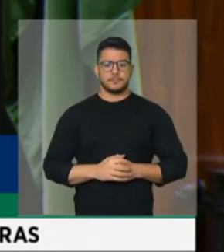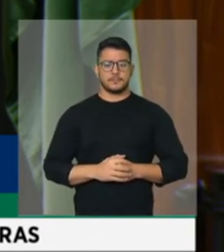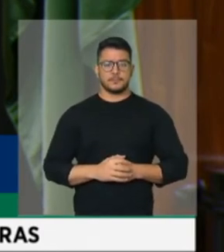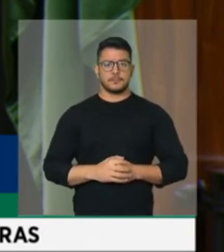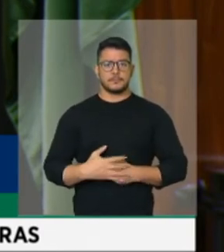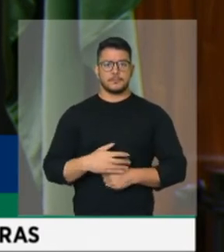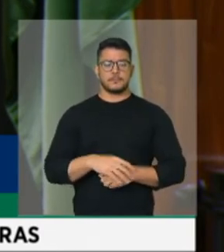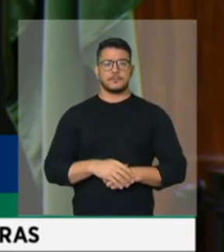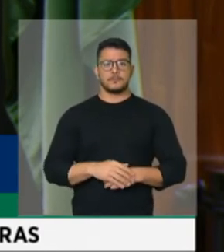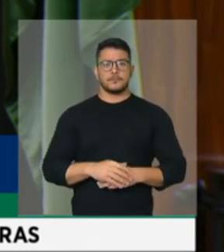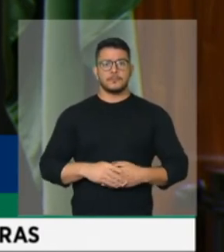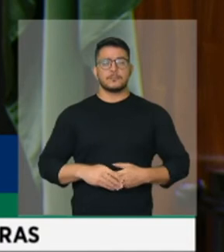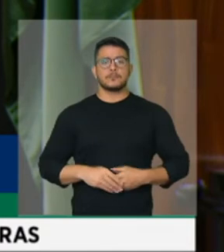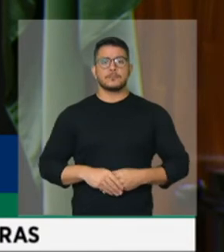VAI TER QUE RESPONDER COMO RELATOR, QUE O SENHOR TENHA